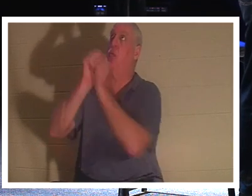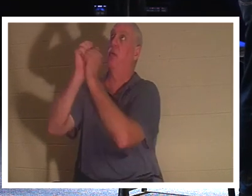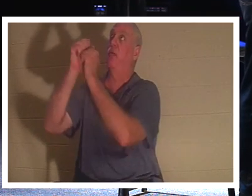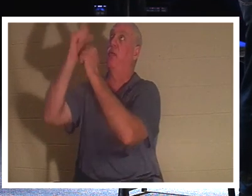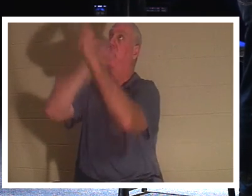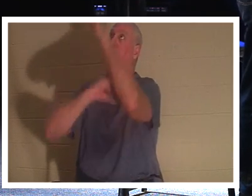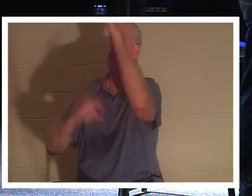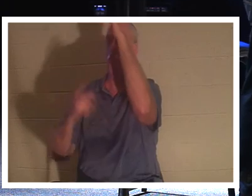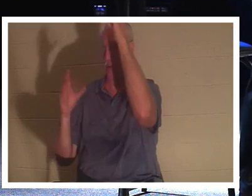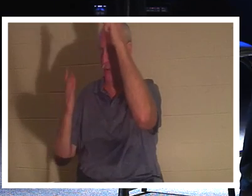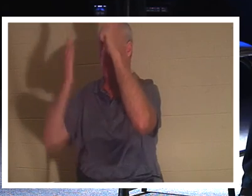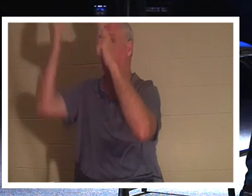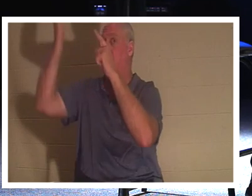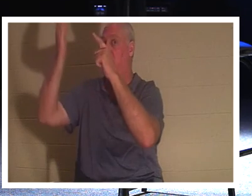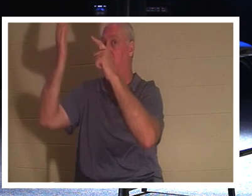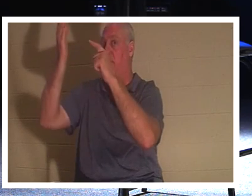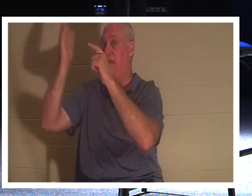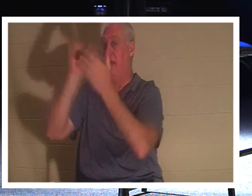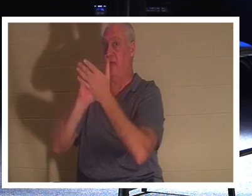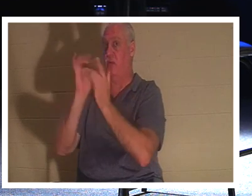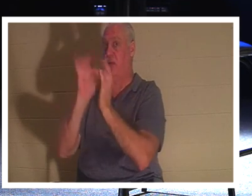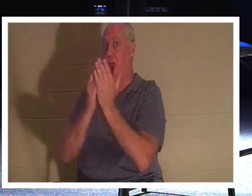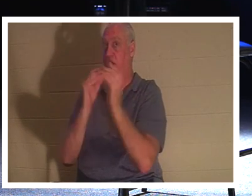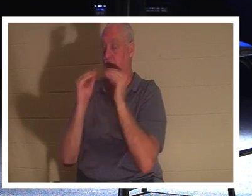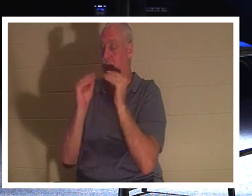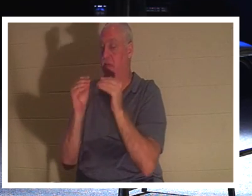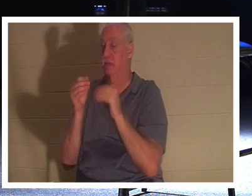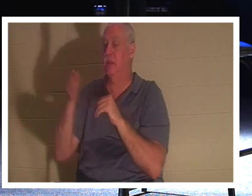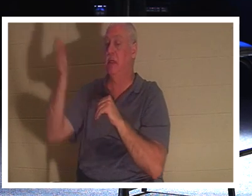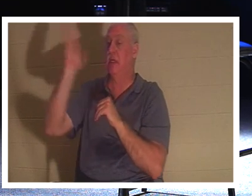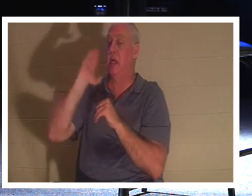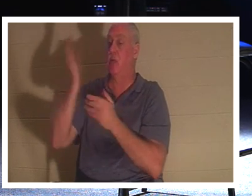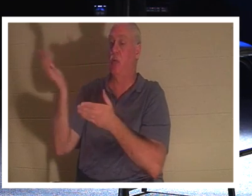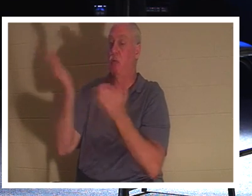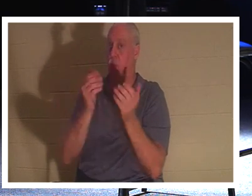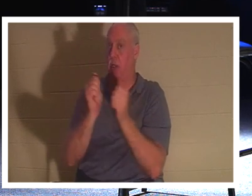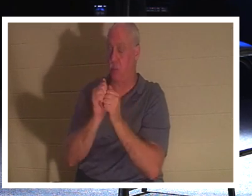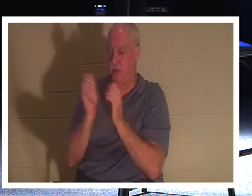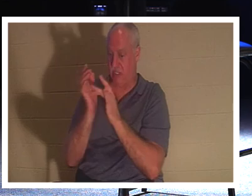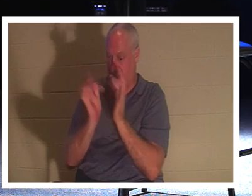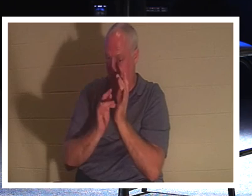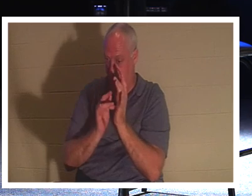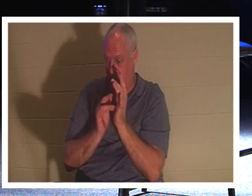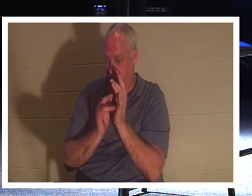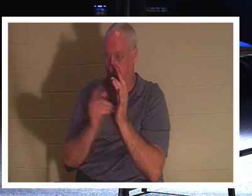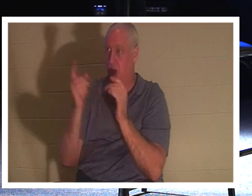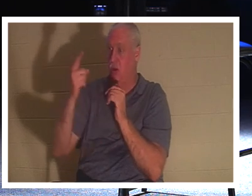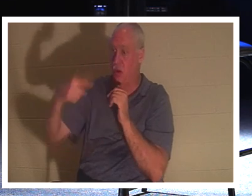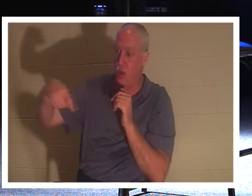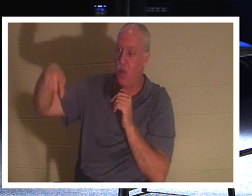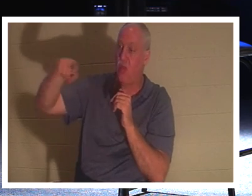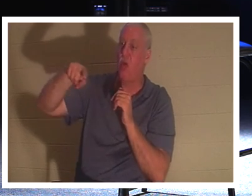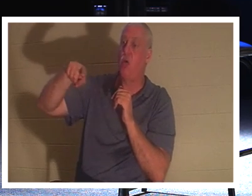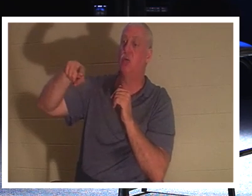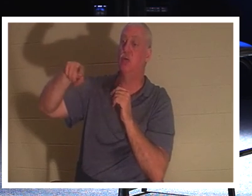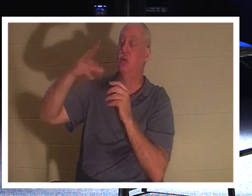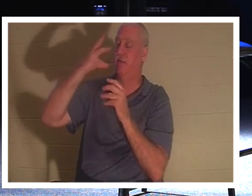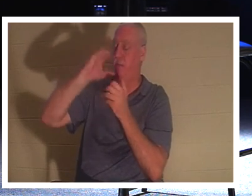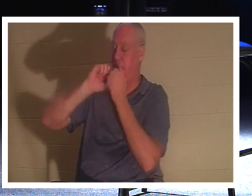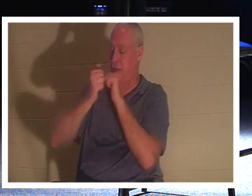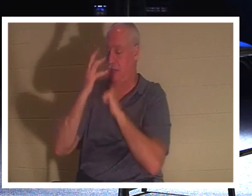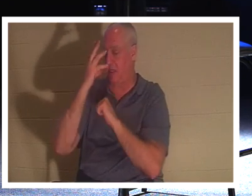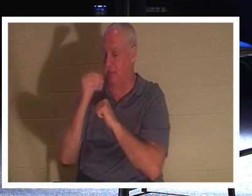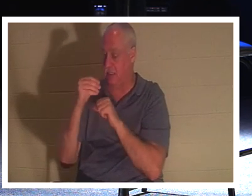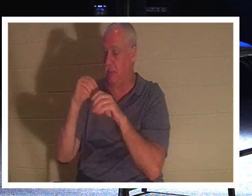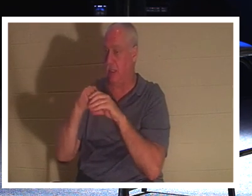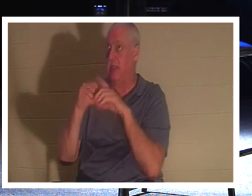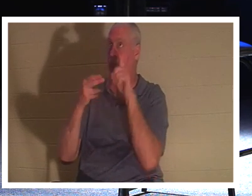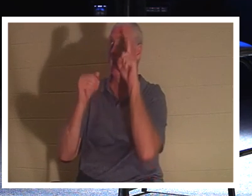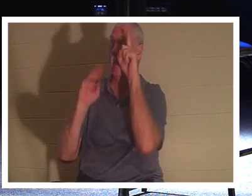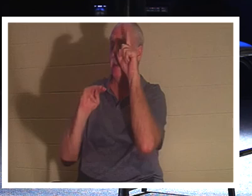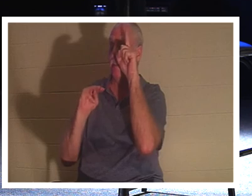शास्त्र यही सिखाते हैं। परमेश्वर उन लोगों को यीशु के साथ लाएगा जो उसमें सो गए हैं। जब